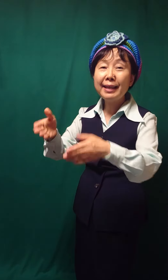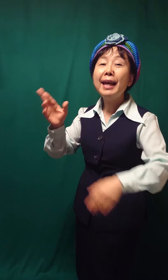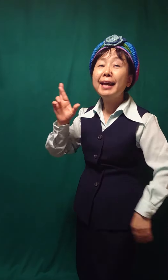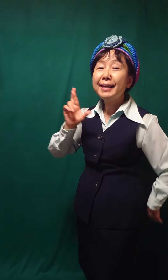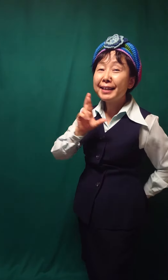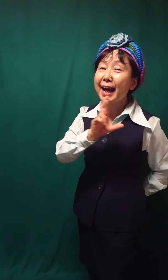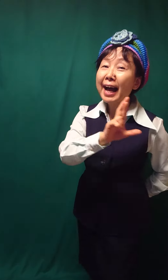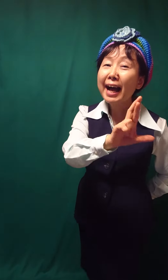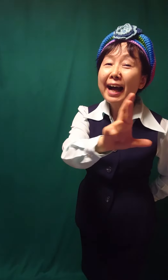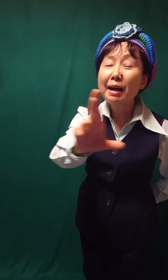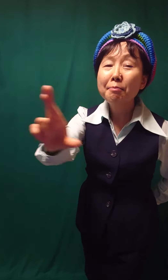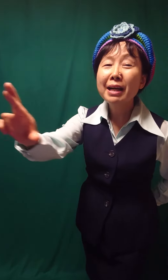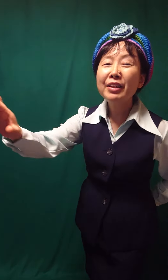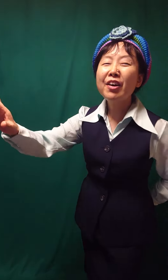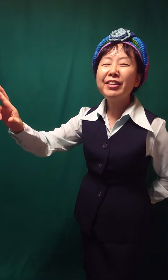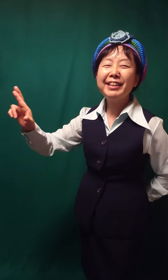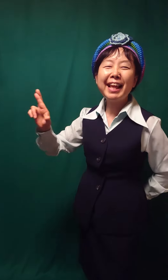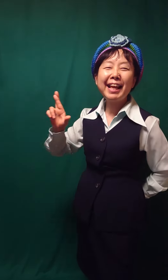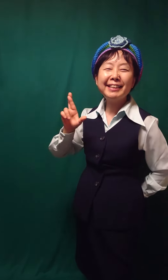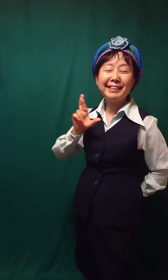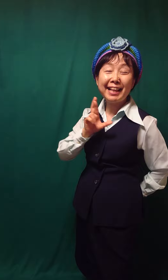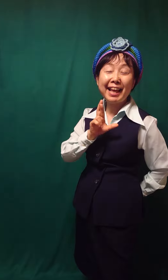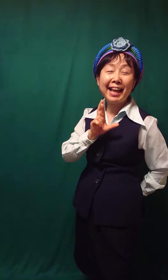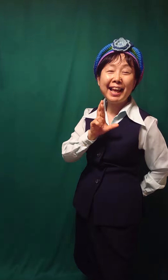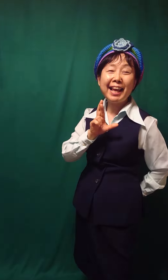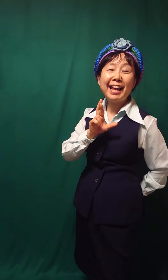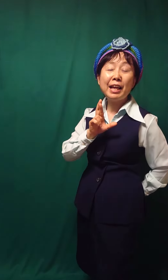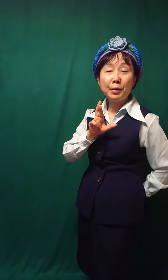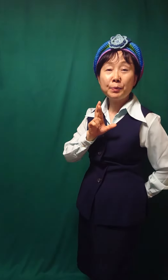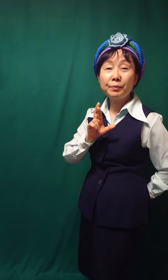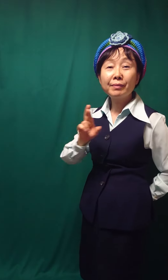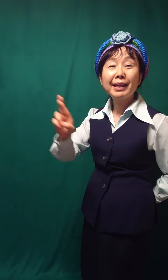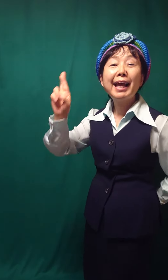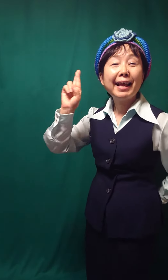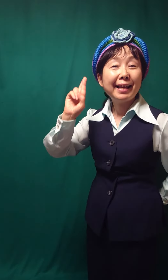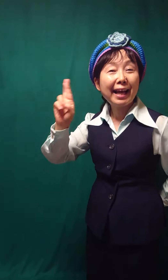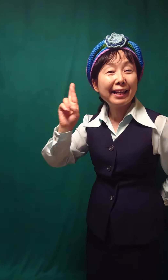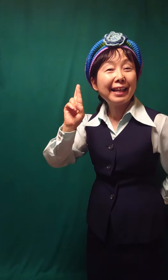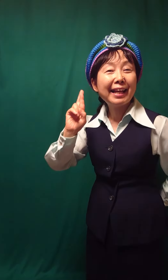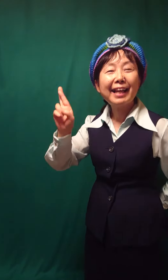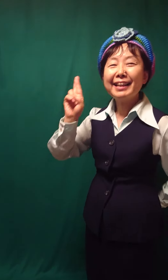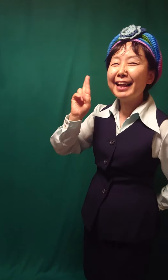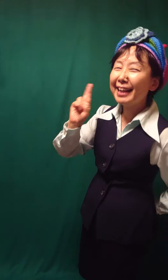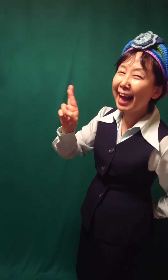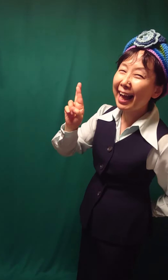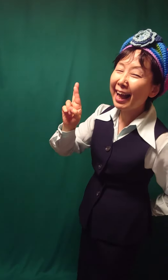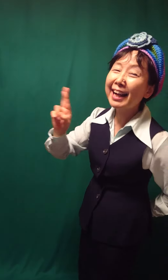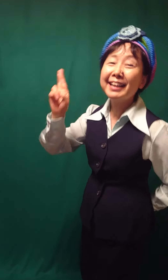山手線（やまのてせん） ランララララーラ